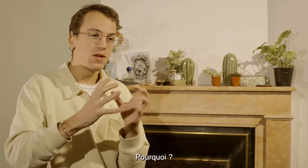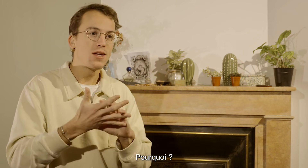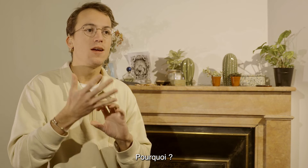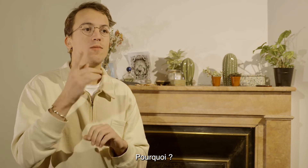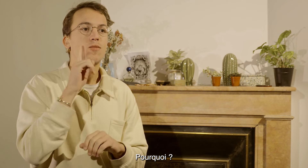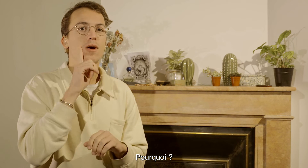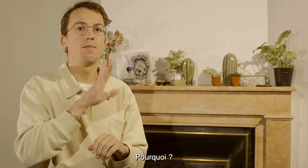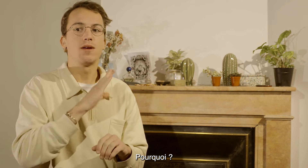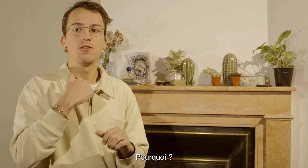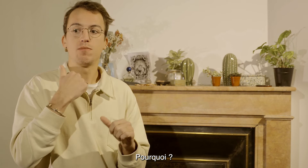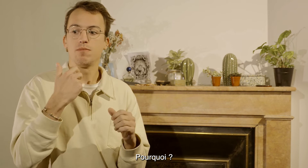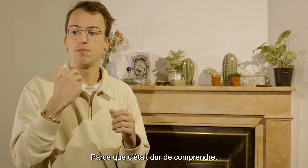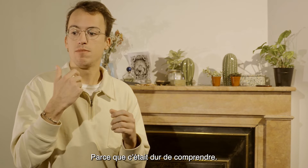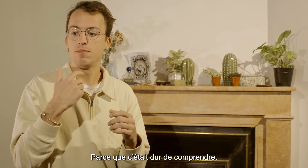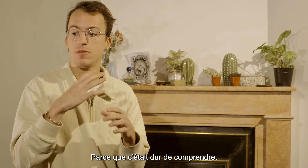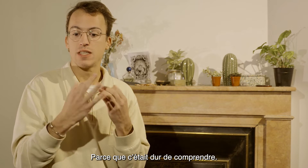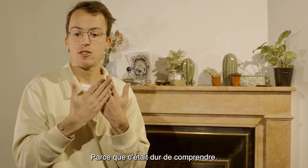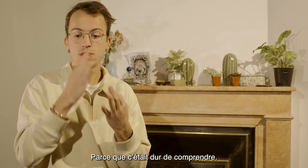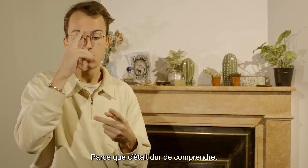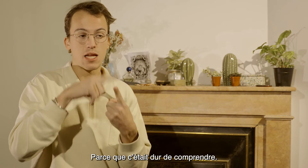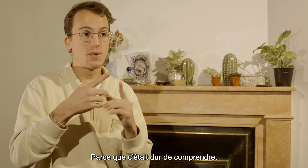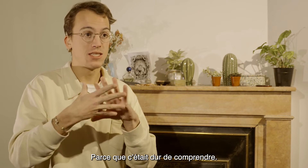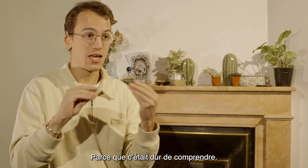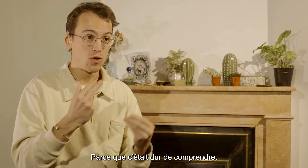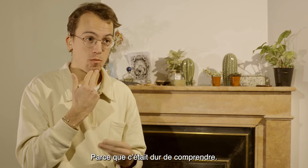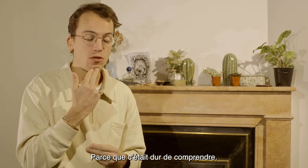Pourquoi ? Parce que c’était dur de comprendre.